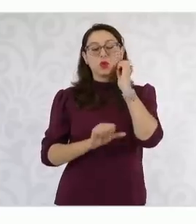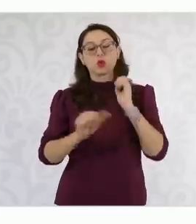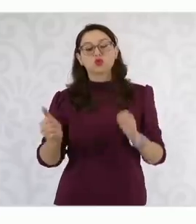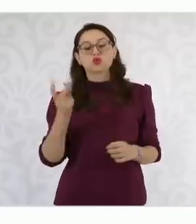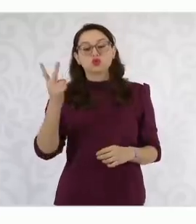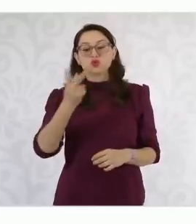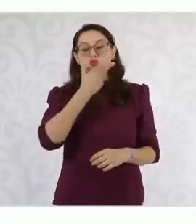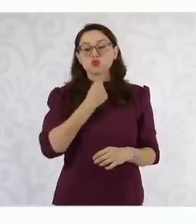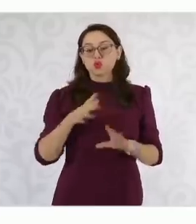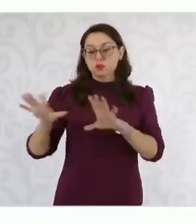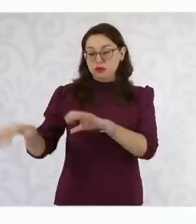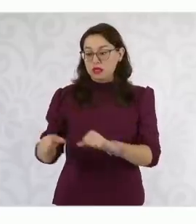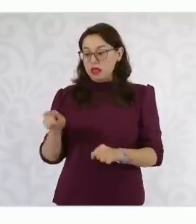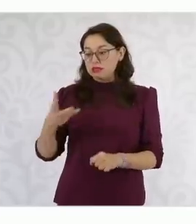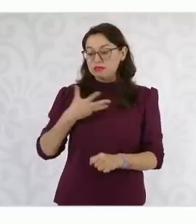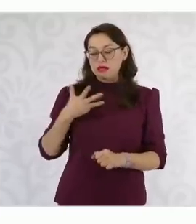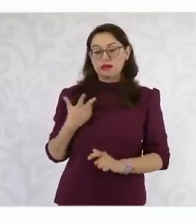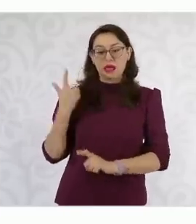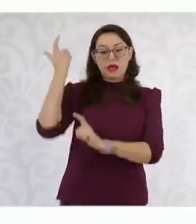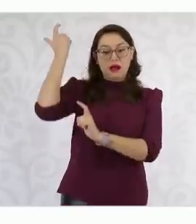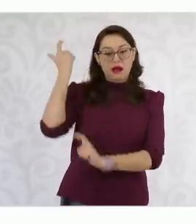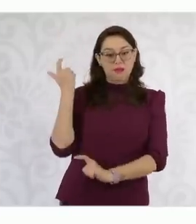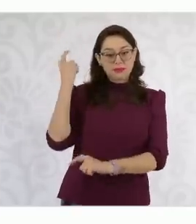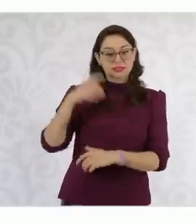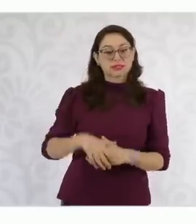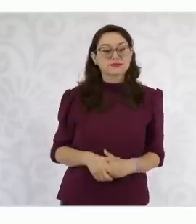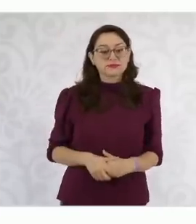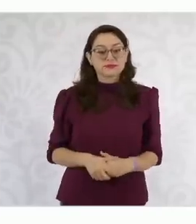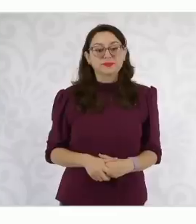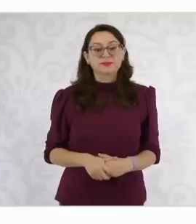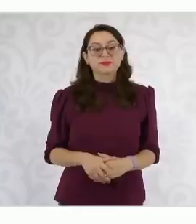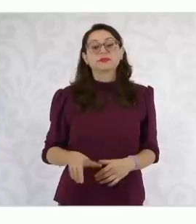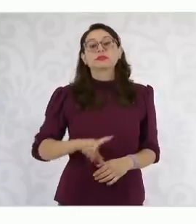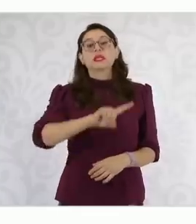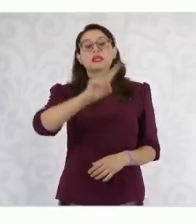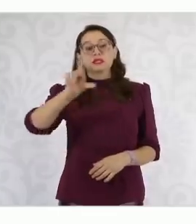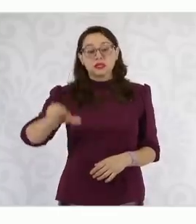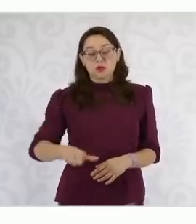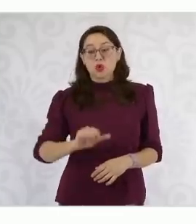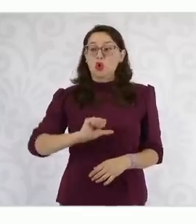aseguraron armas de fuego largas en un segundo evento se detuvo a dos integrantes más de este